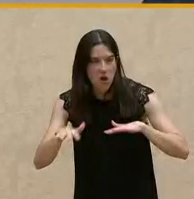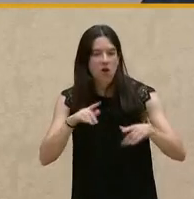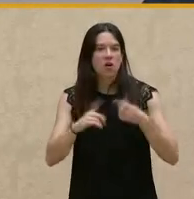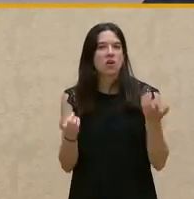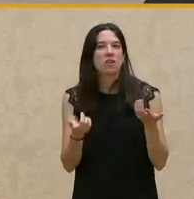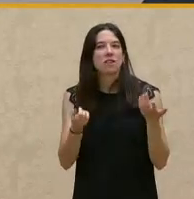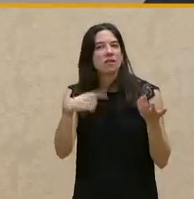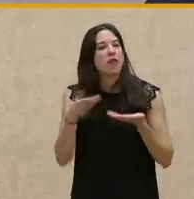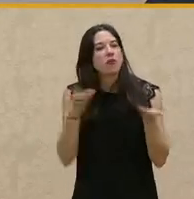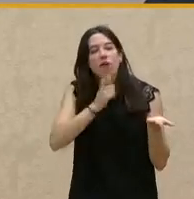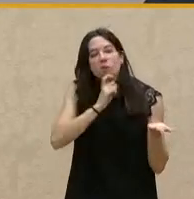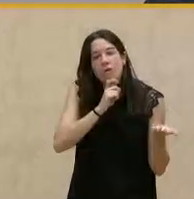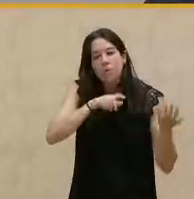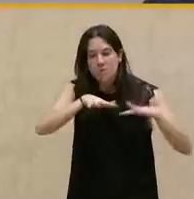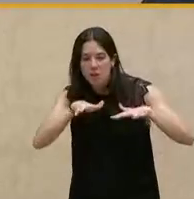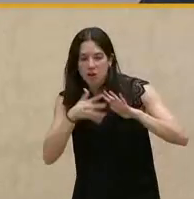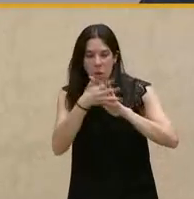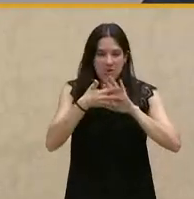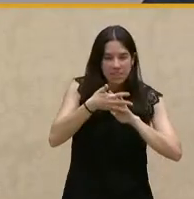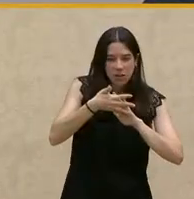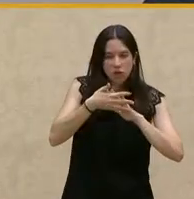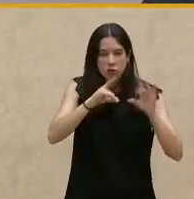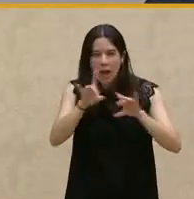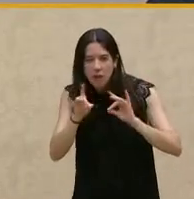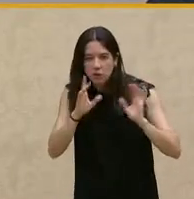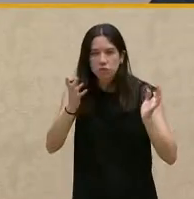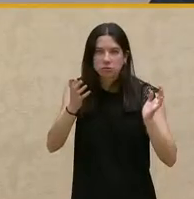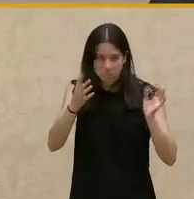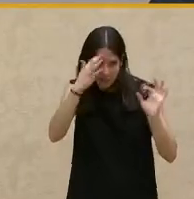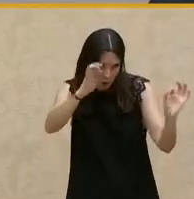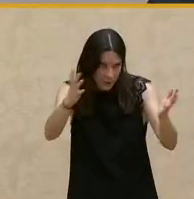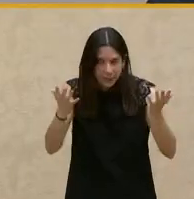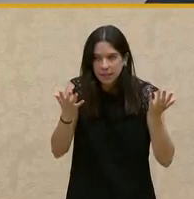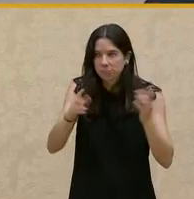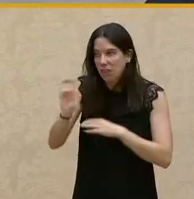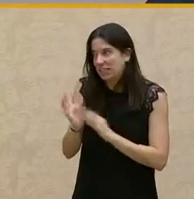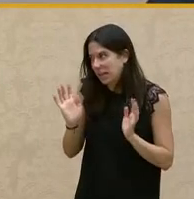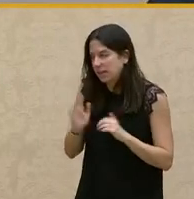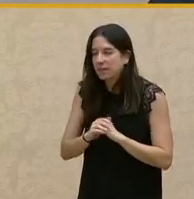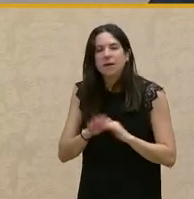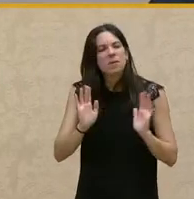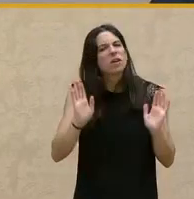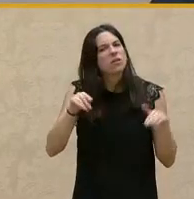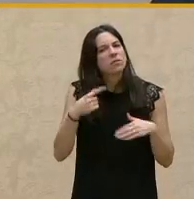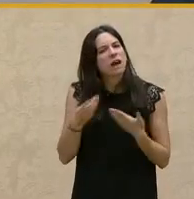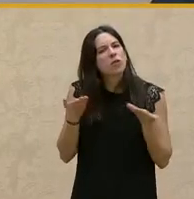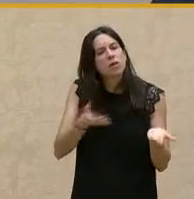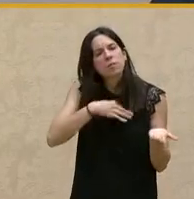ayudarlas, vibración, lengua de signos, tocarse, etc. pero ¿cómo podemos ayudarlas? Pues eso: